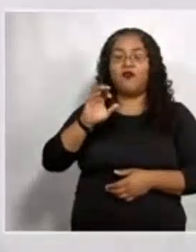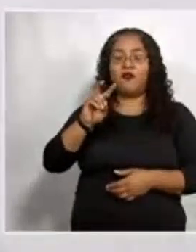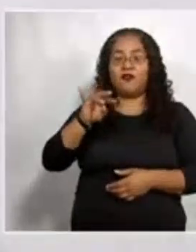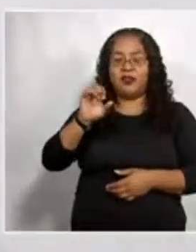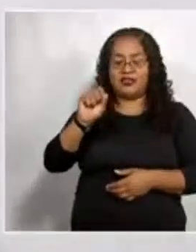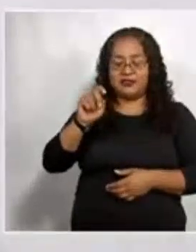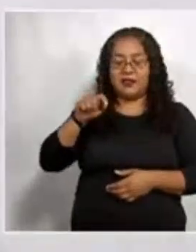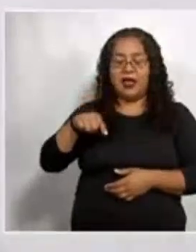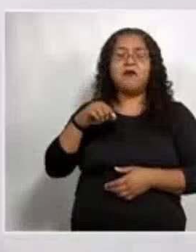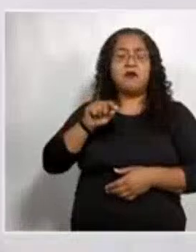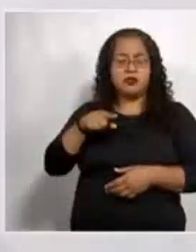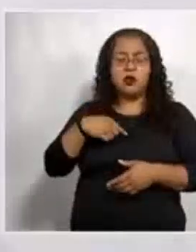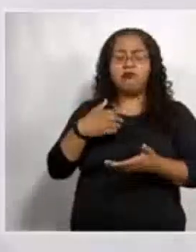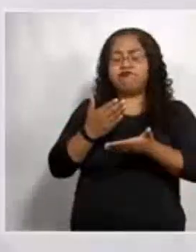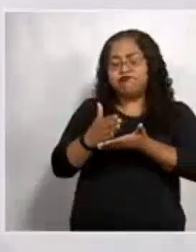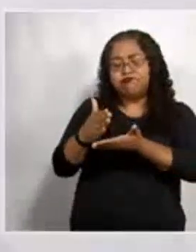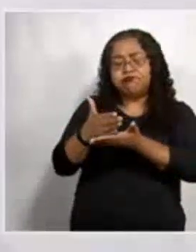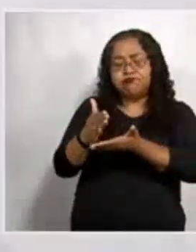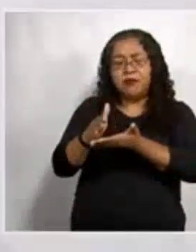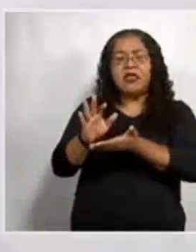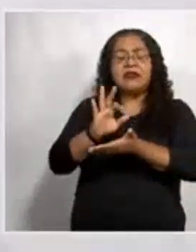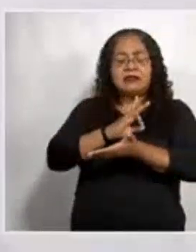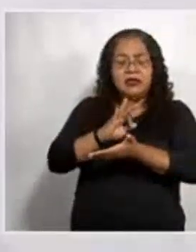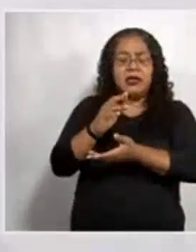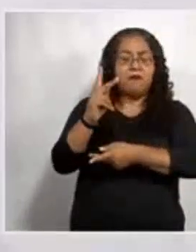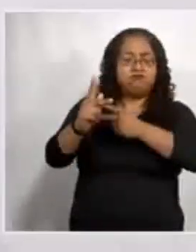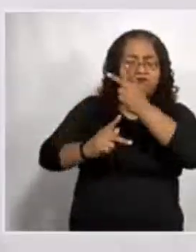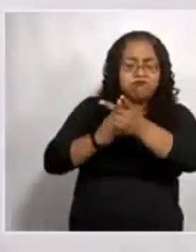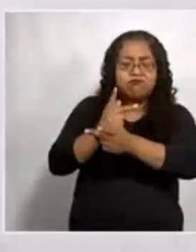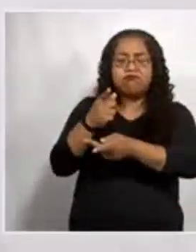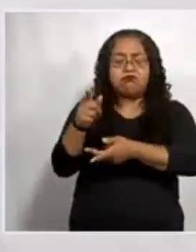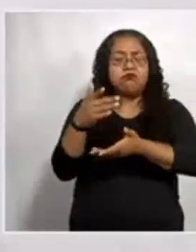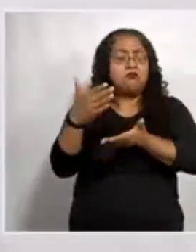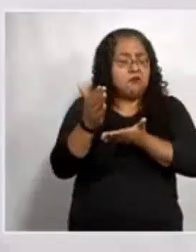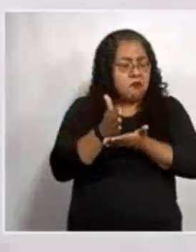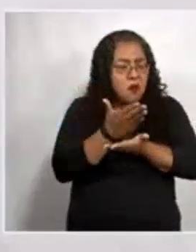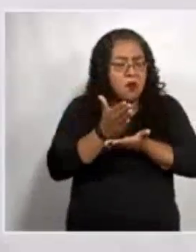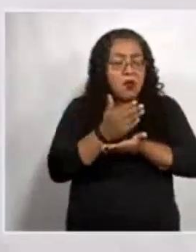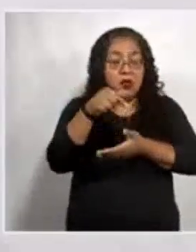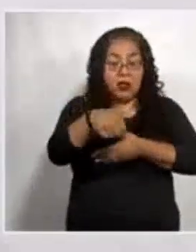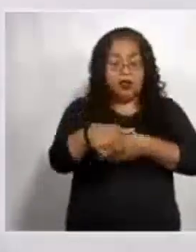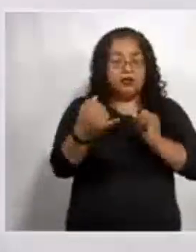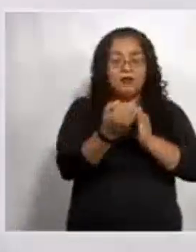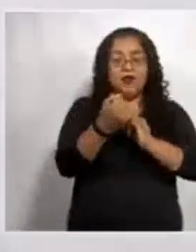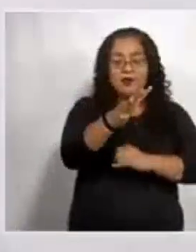nuevas aquí en Tlajomulco. Vamos a ayudar a estas viviendas abandonadas que se quedaron